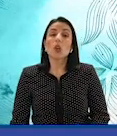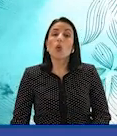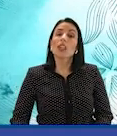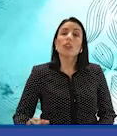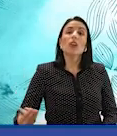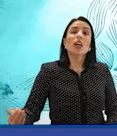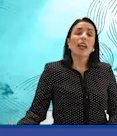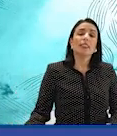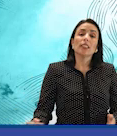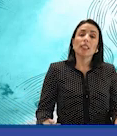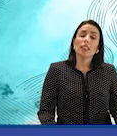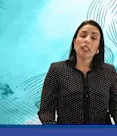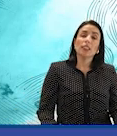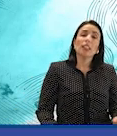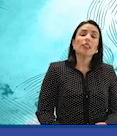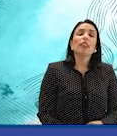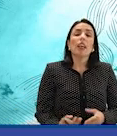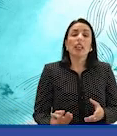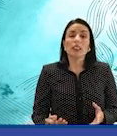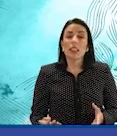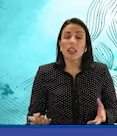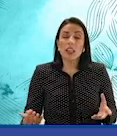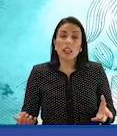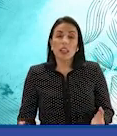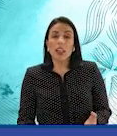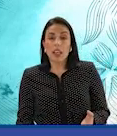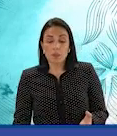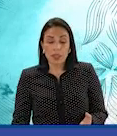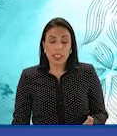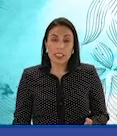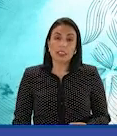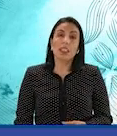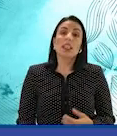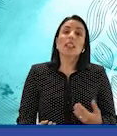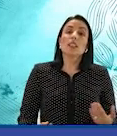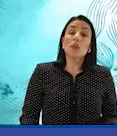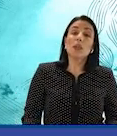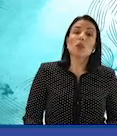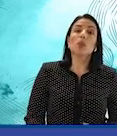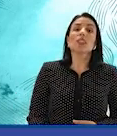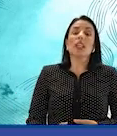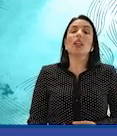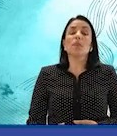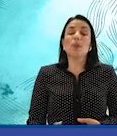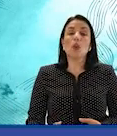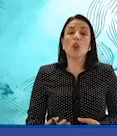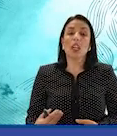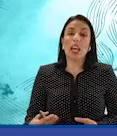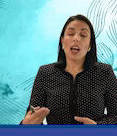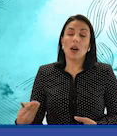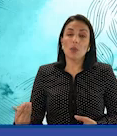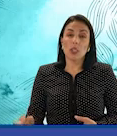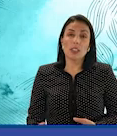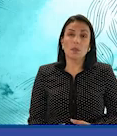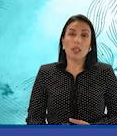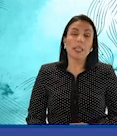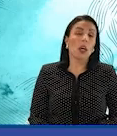cuando esta sentencia esté pendiente de presupuestar por la municipalidad